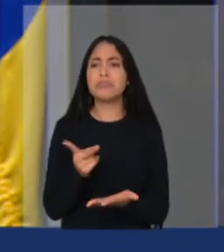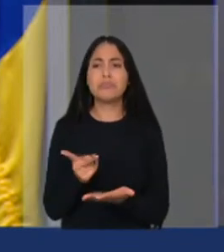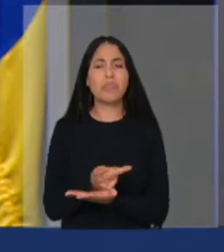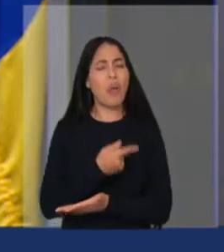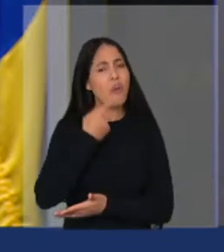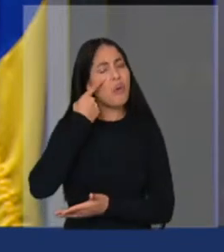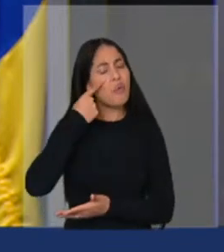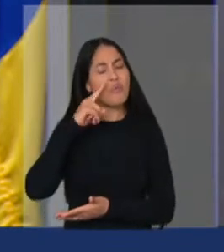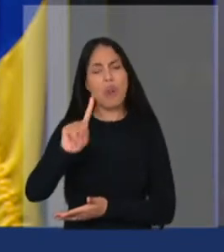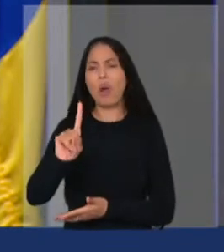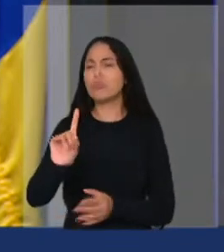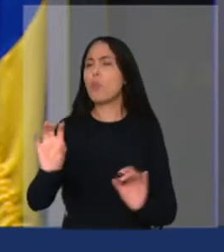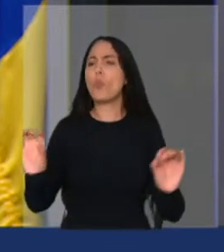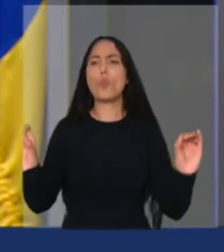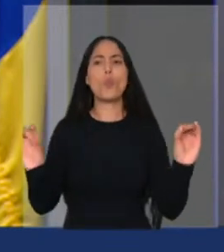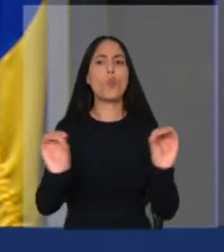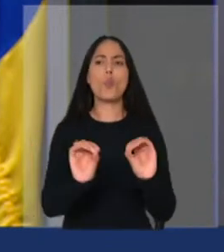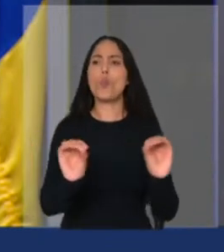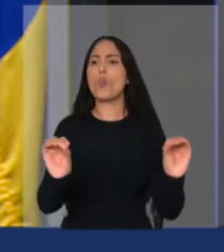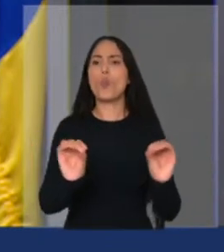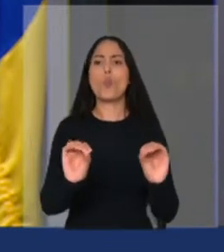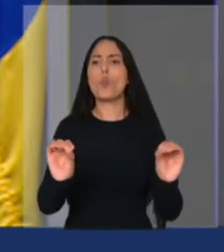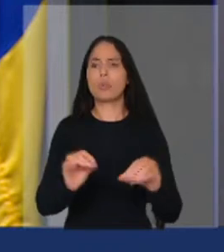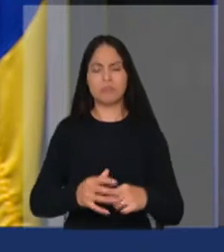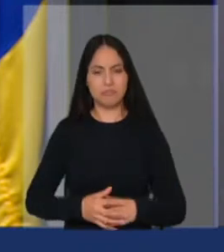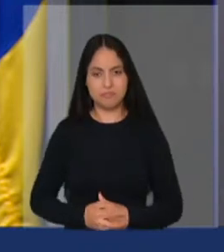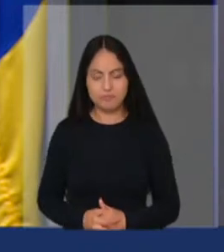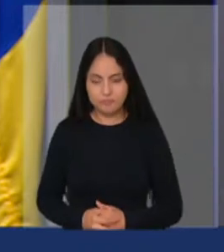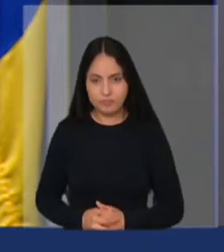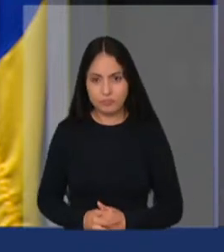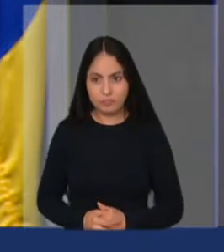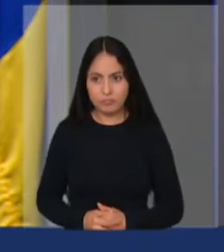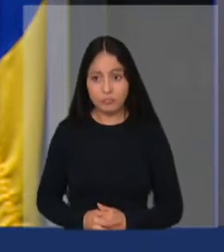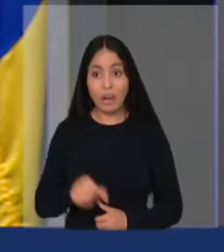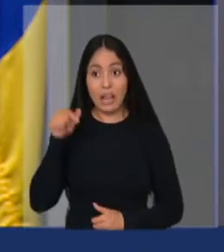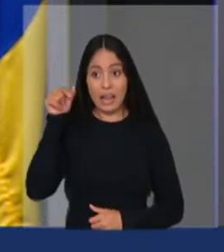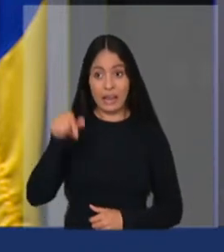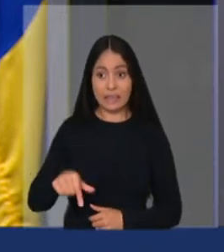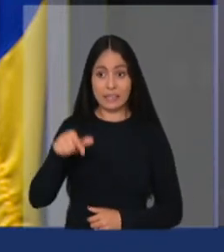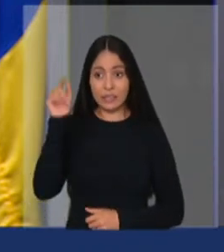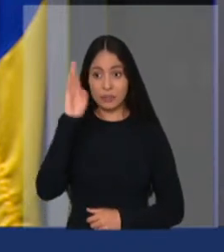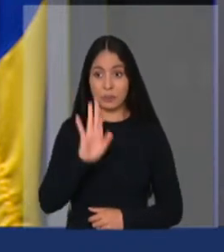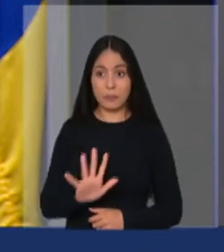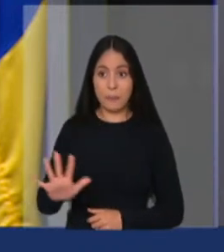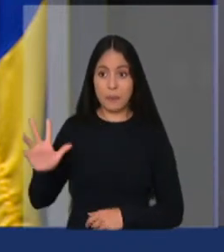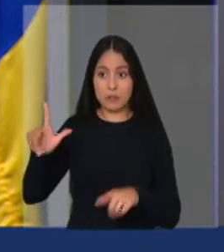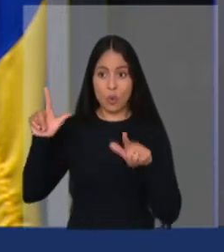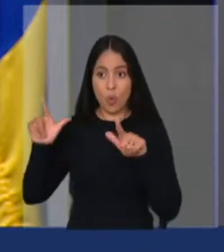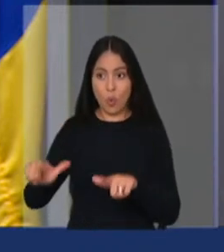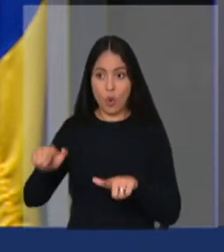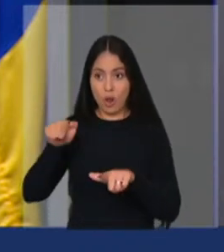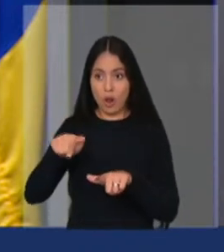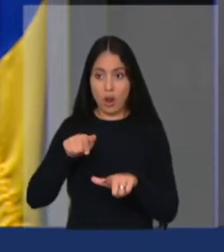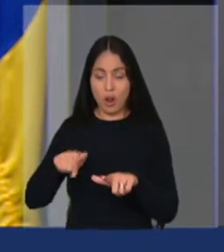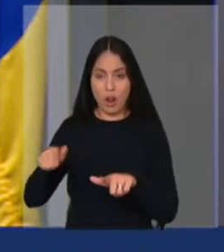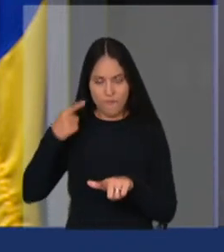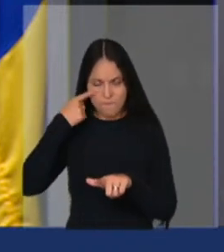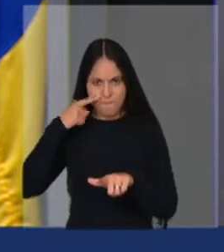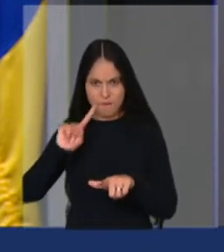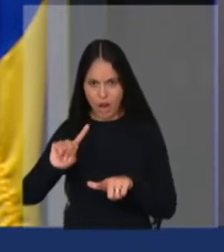DE PERDER UMA ELEIÇÃO, JÁ TENTA PLANTAR NA CABEÇAS DAS PESSOAS QUE A URNA ELETRÔNICAS NÃO É SEGURA!